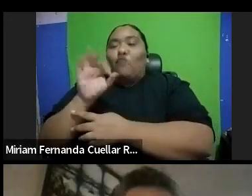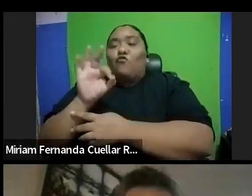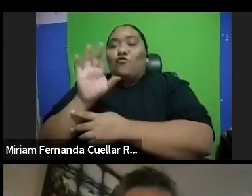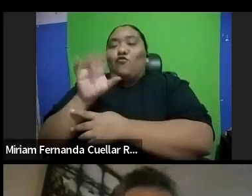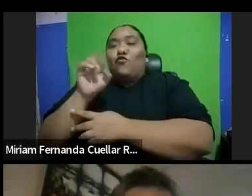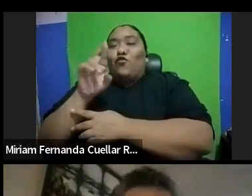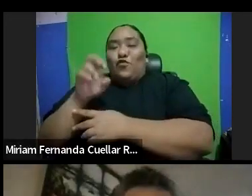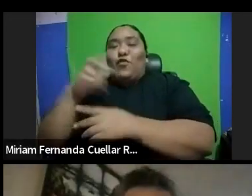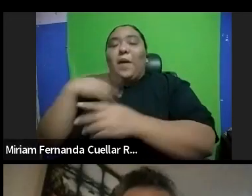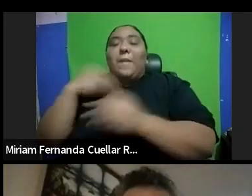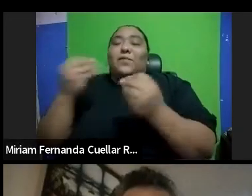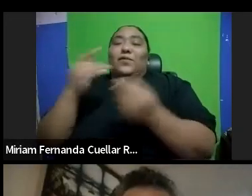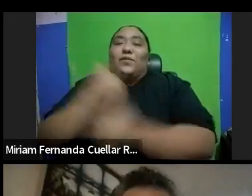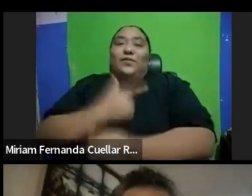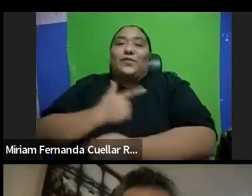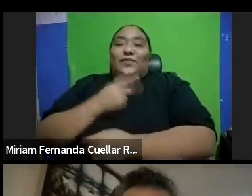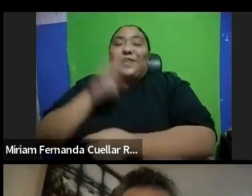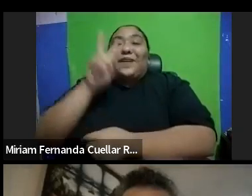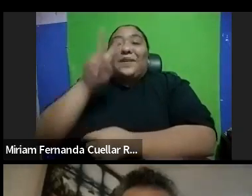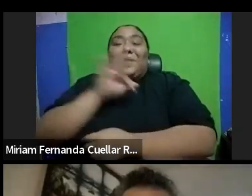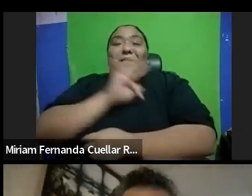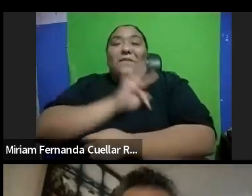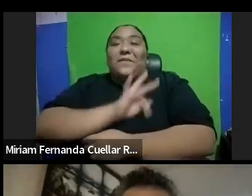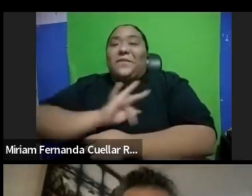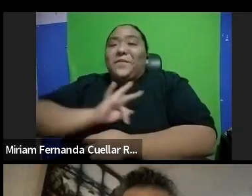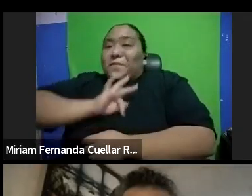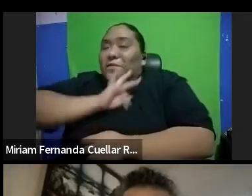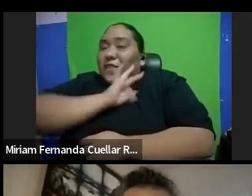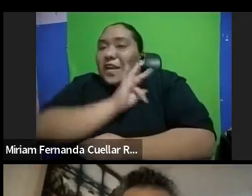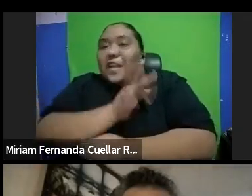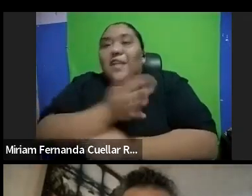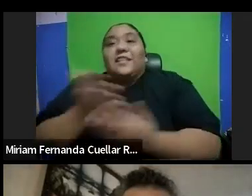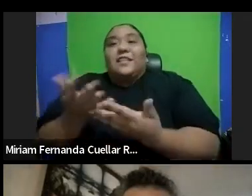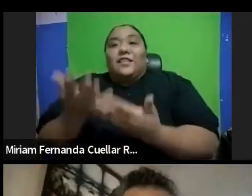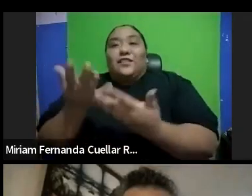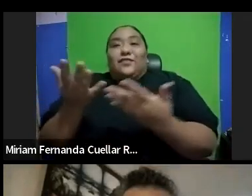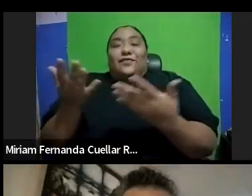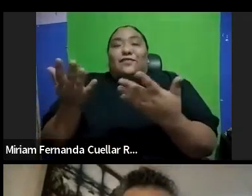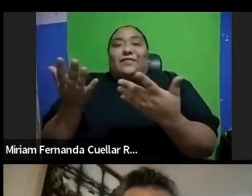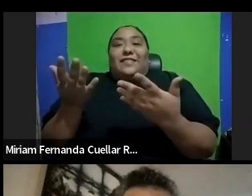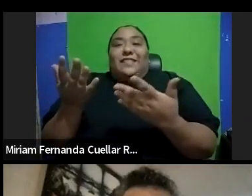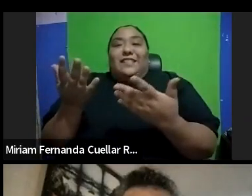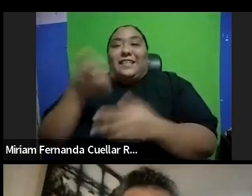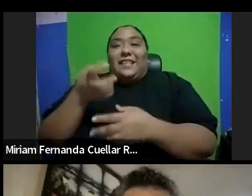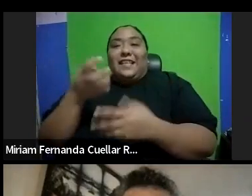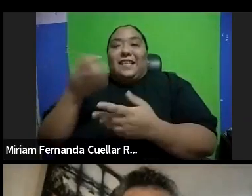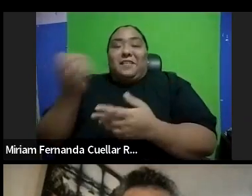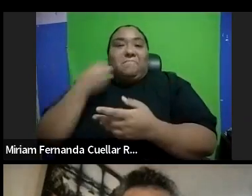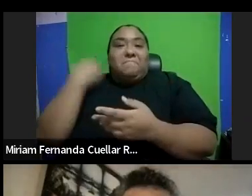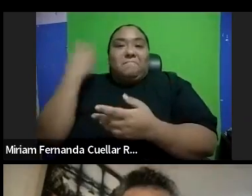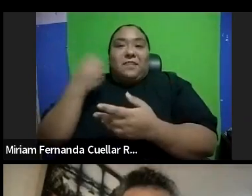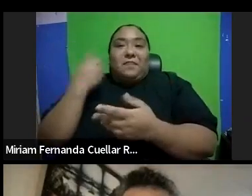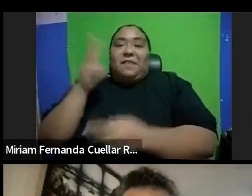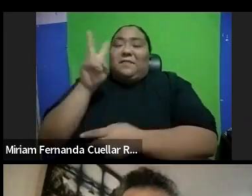Sí, con mucho gusto. Bueno, Bueno, mira, yo felicito esto. esto. Este e sta